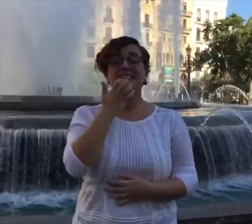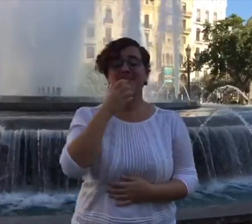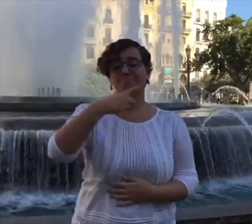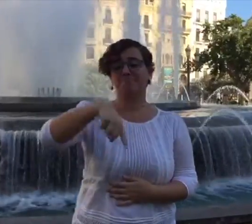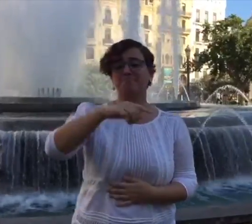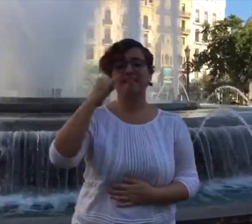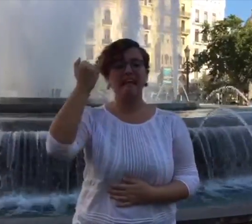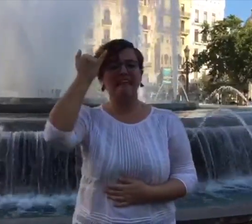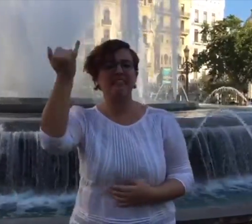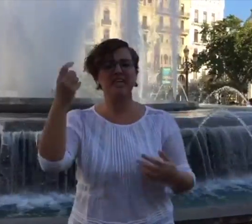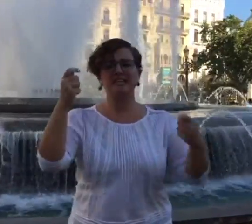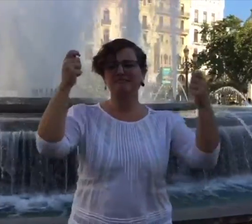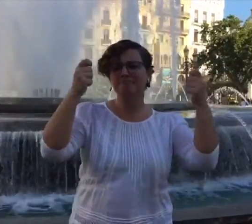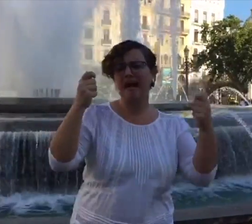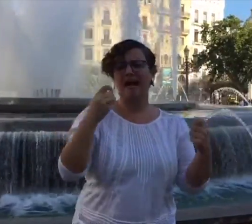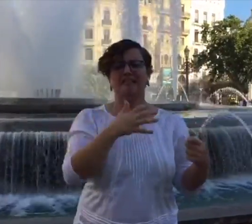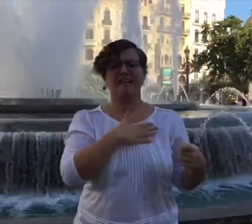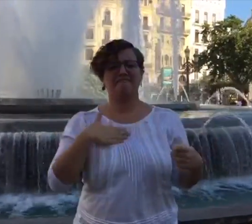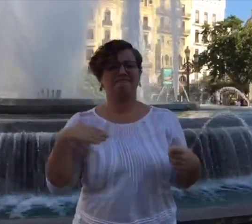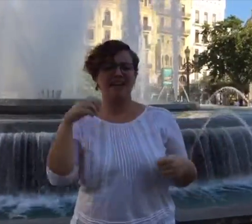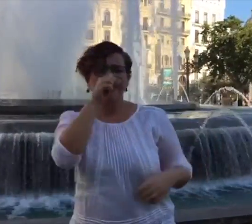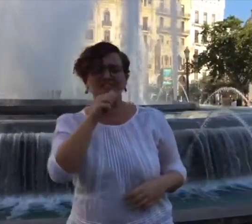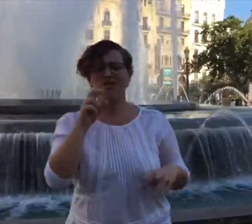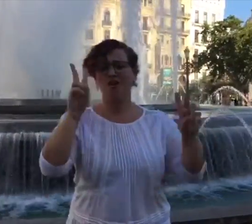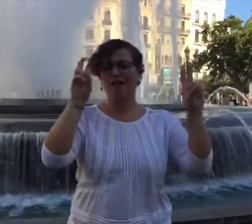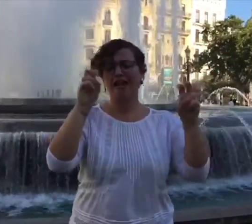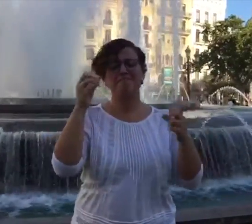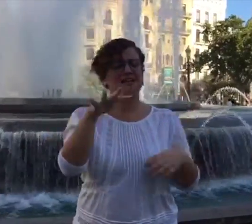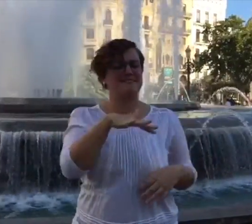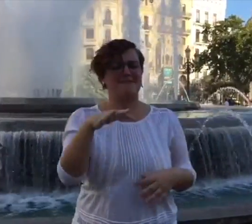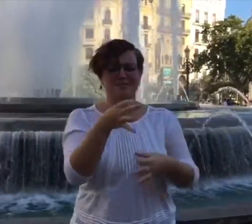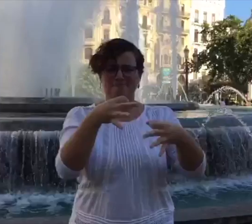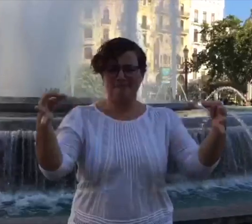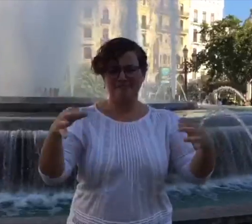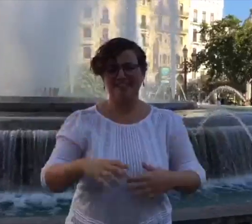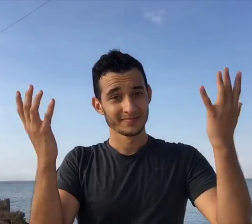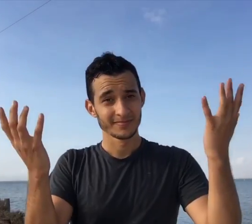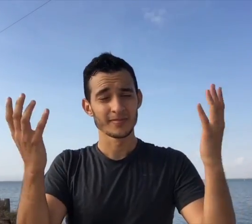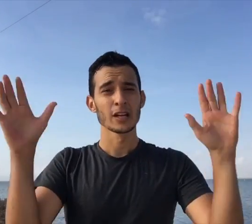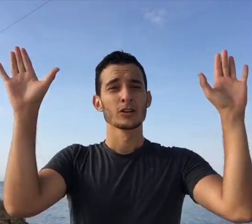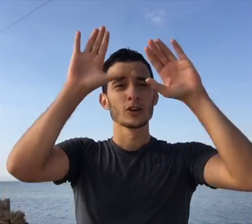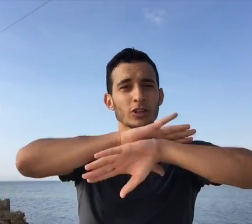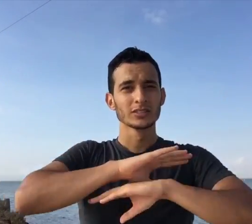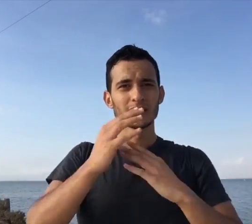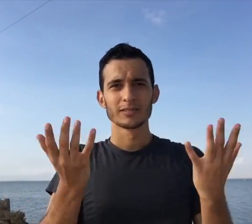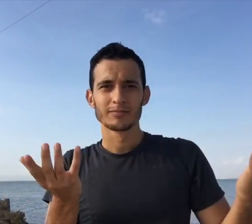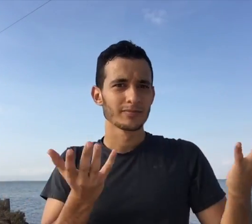Aprovecharemos el espacio para compartir ideas de cara a la Marcha Estatal: lemas, etc... ¿Qué haremos por la noche?